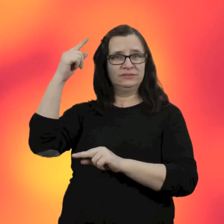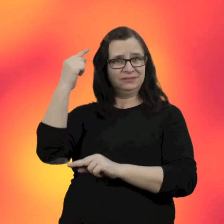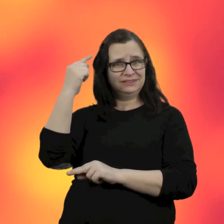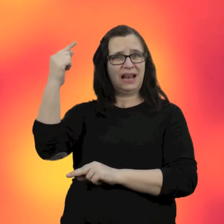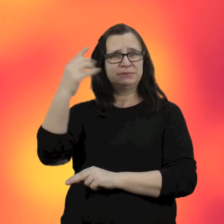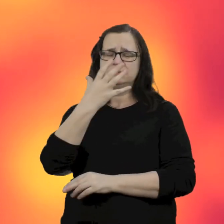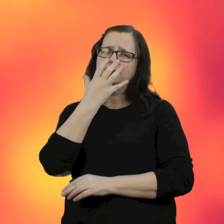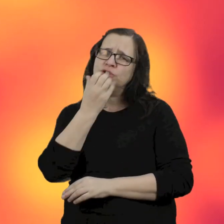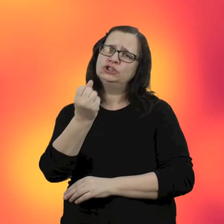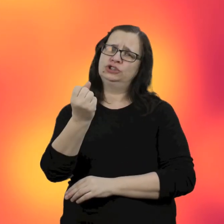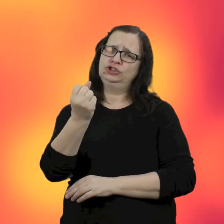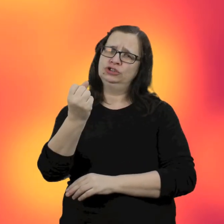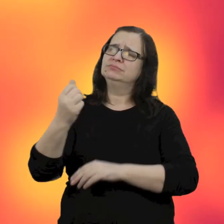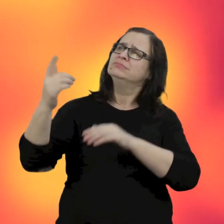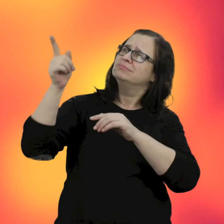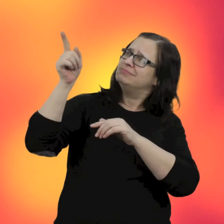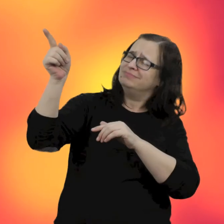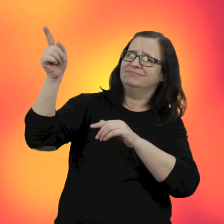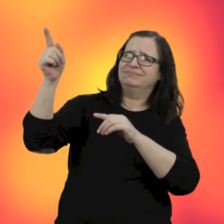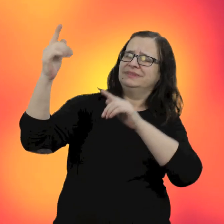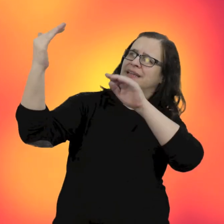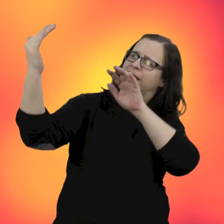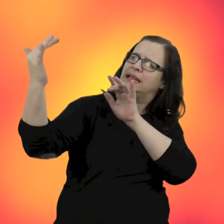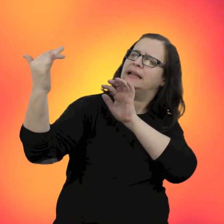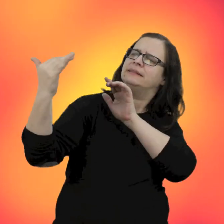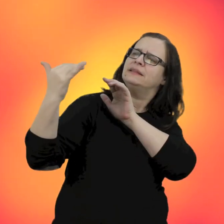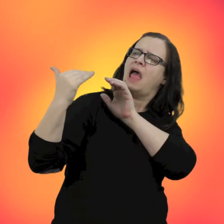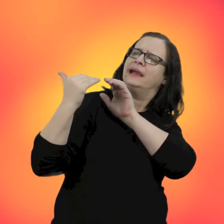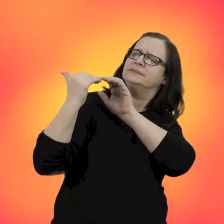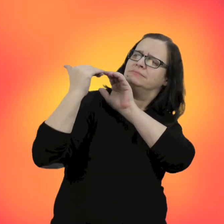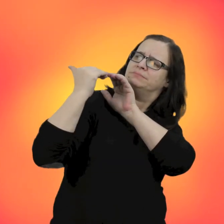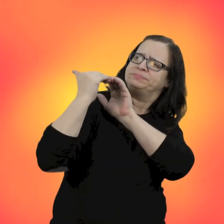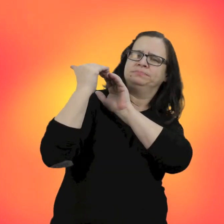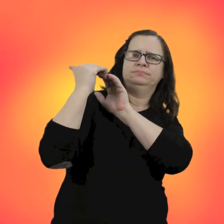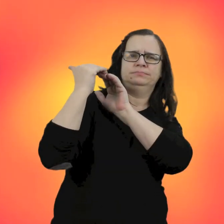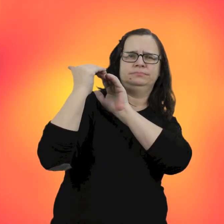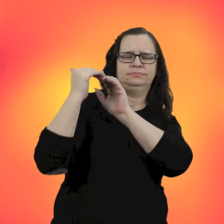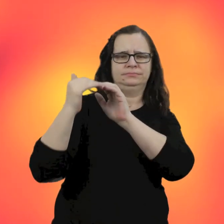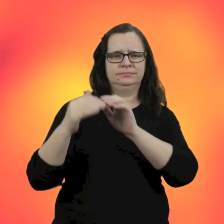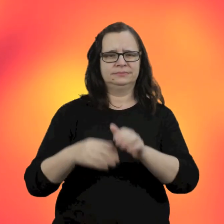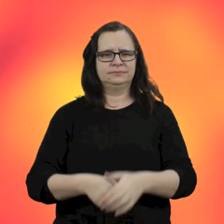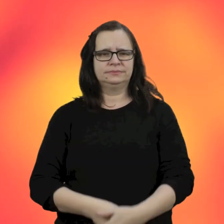Gottes Wunsch ist befreiende Gerechtigkeit